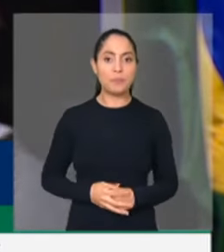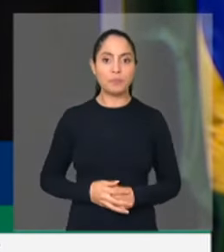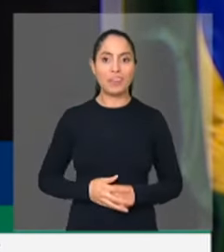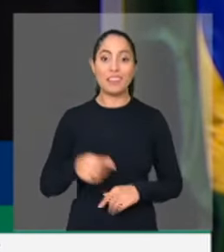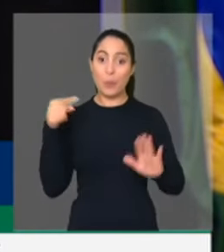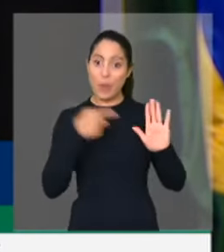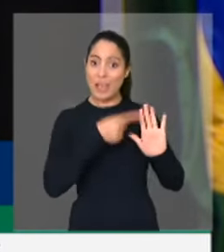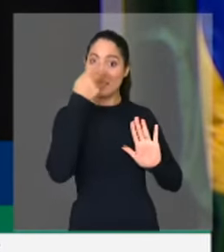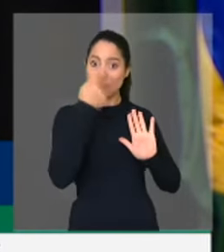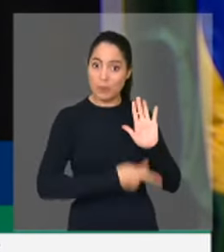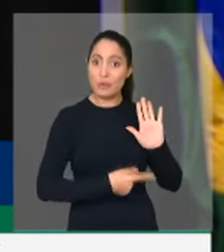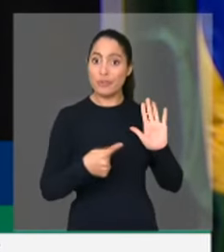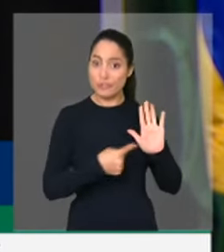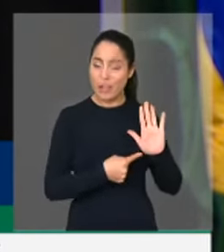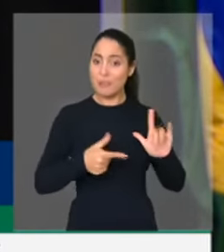QUE A PROPOSIÇÃO É TRANSITÓRIA DEMARCANDO O